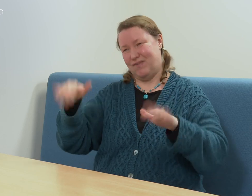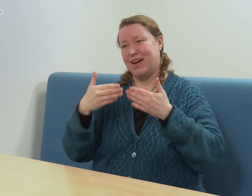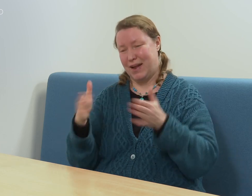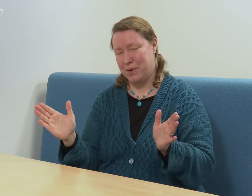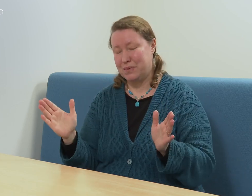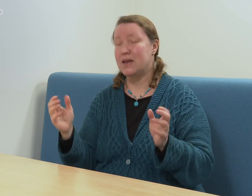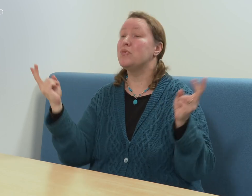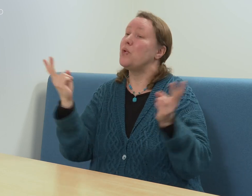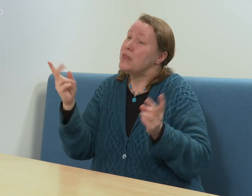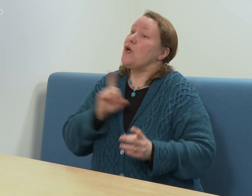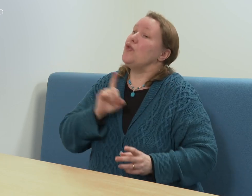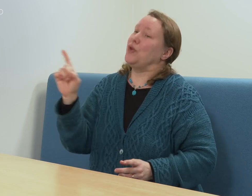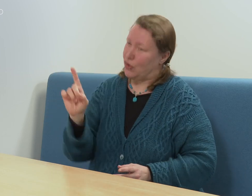on se kuitenkin parempi kuin ei mitään.